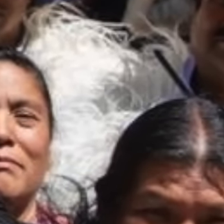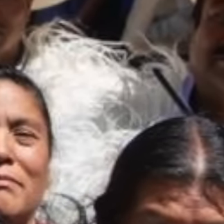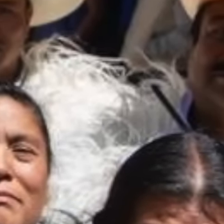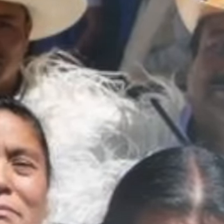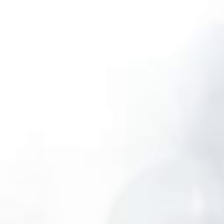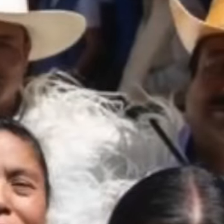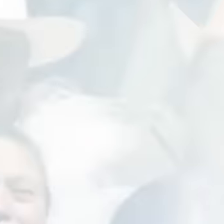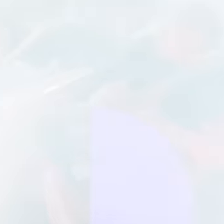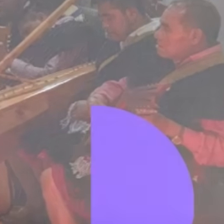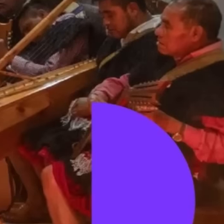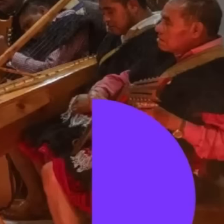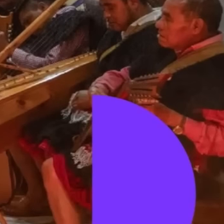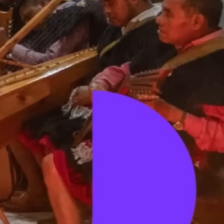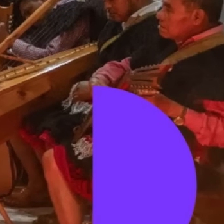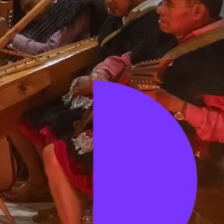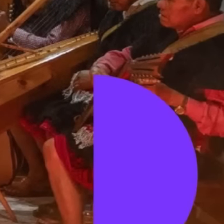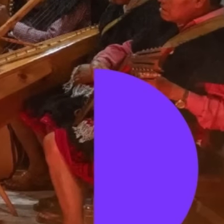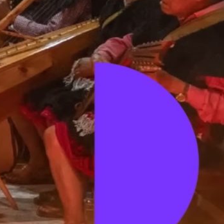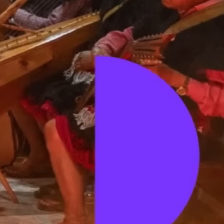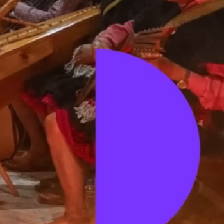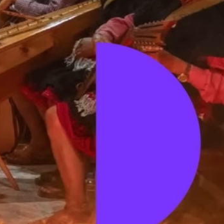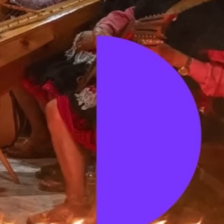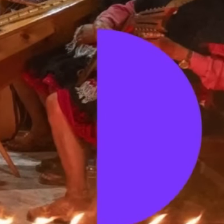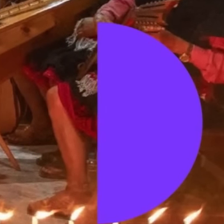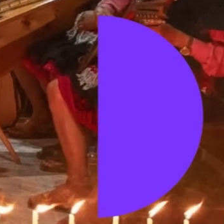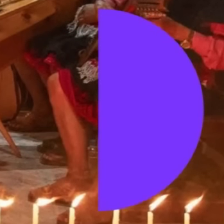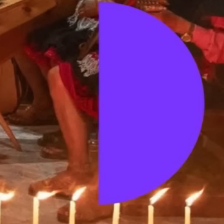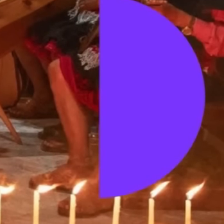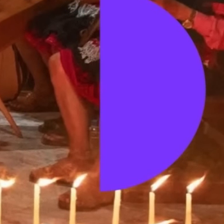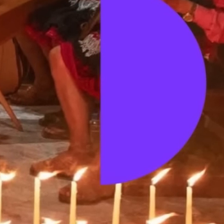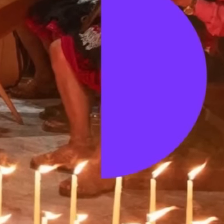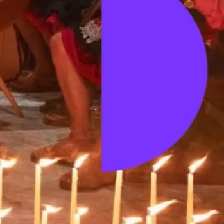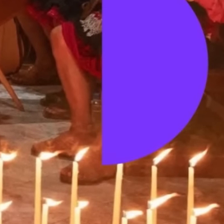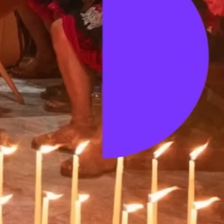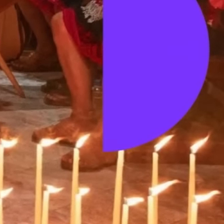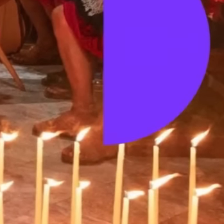porque hoy quedó demostrado que cuando la Corte baja a los pueblos, la Constitución deja de ser un